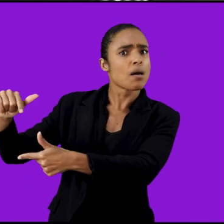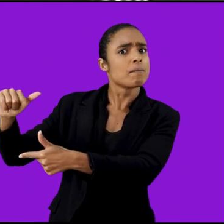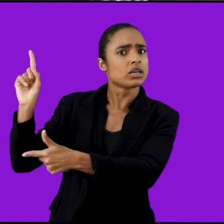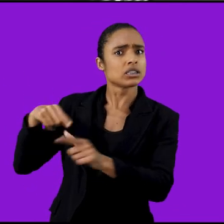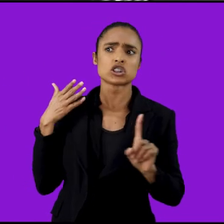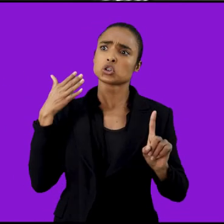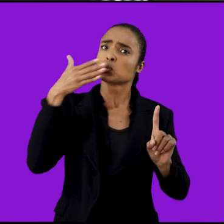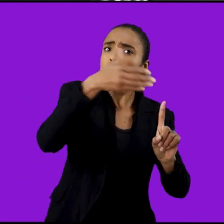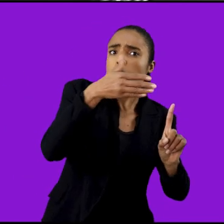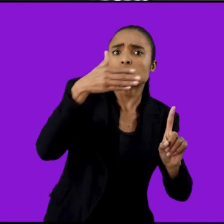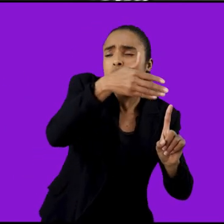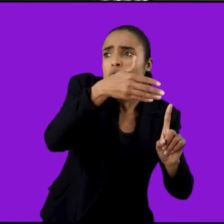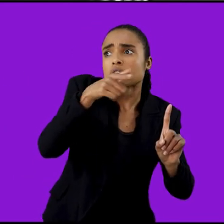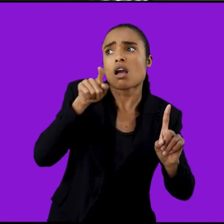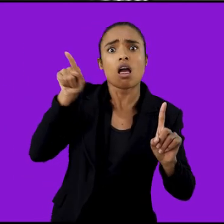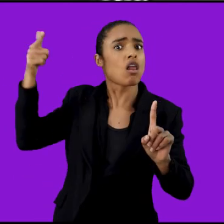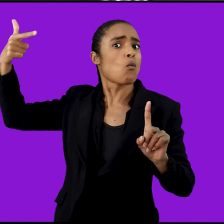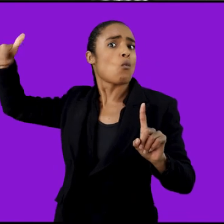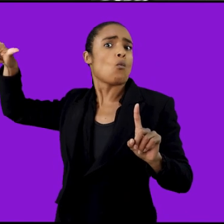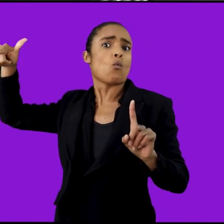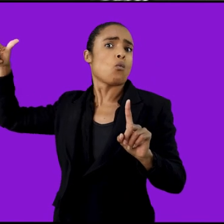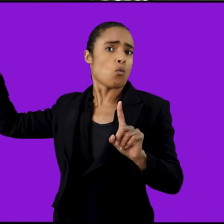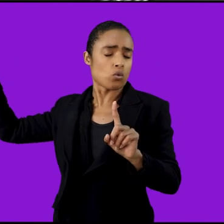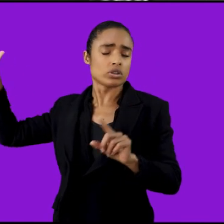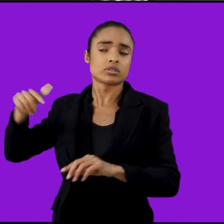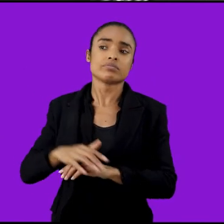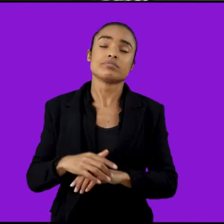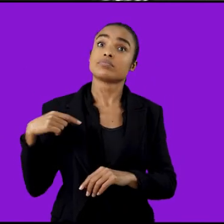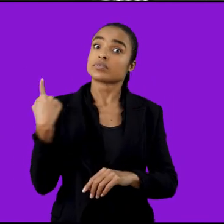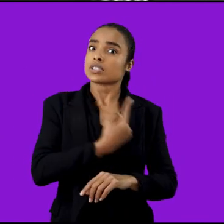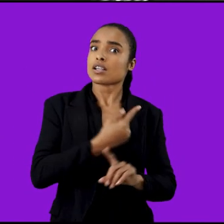Que eram também referências mais distante, mas referências. Mas a gente também sempre